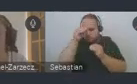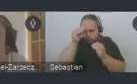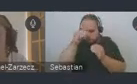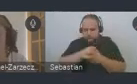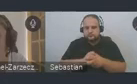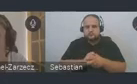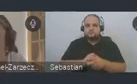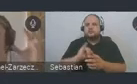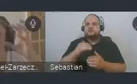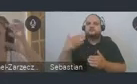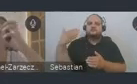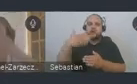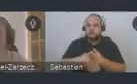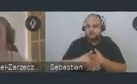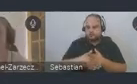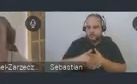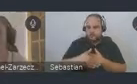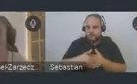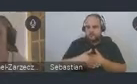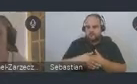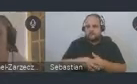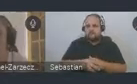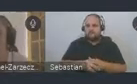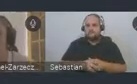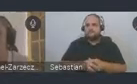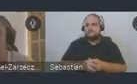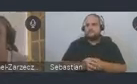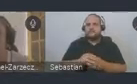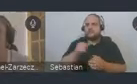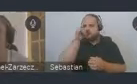No i zakończenie. Musimy cały warsztat zamknąć. Nie możemy przerwać,